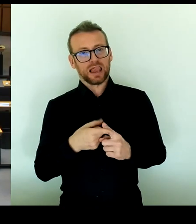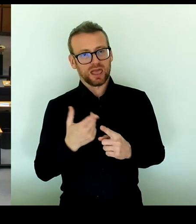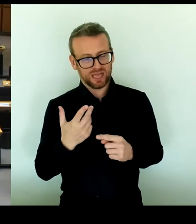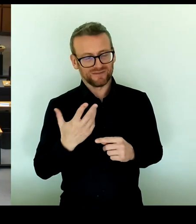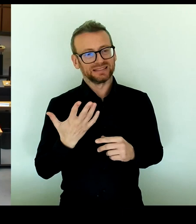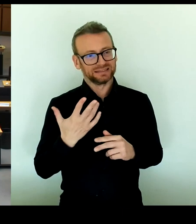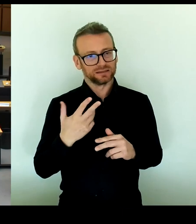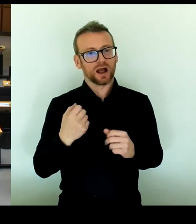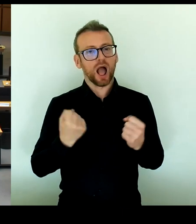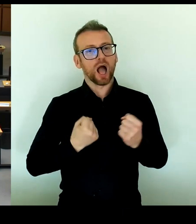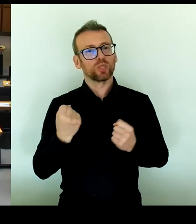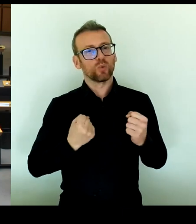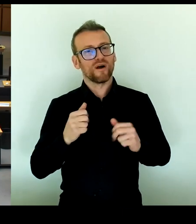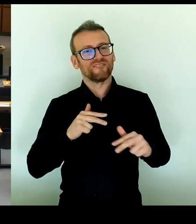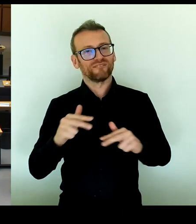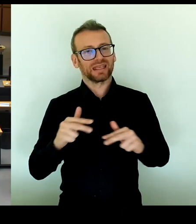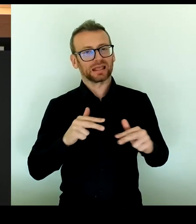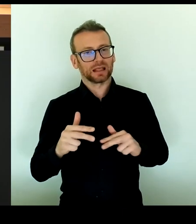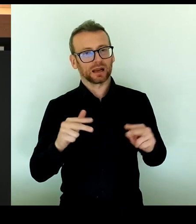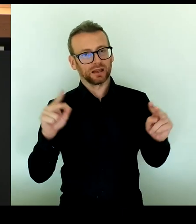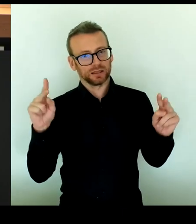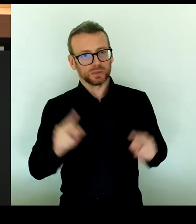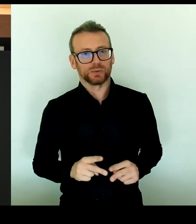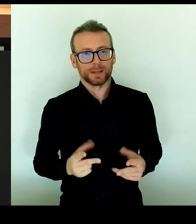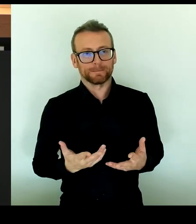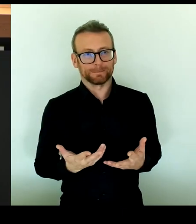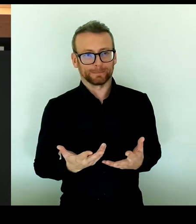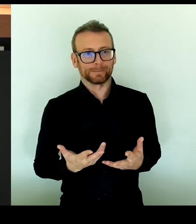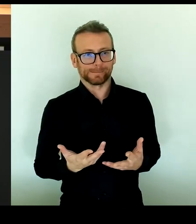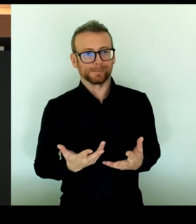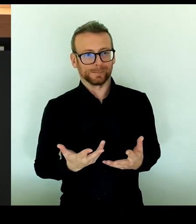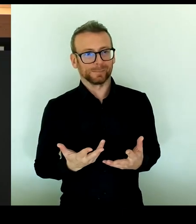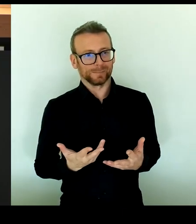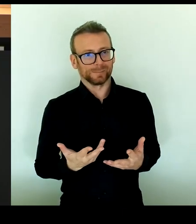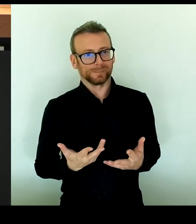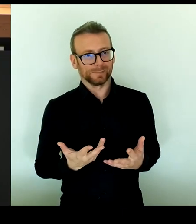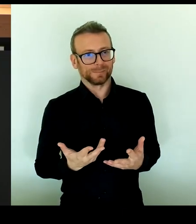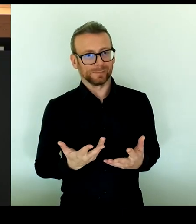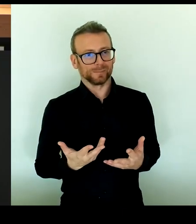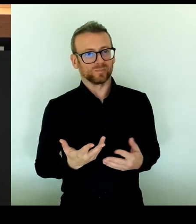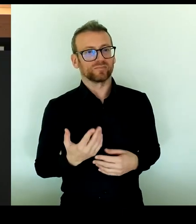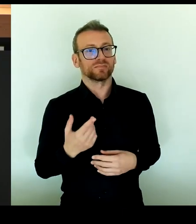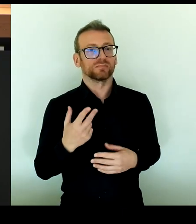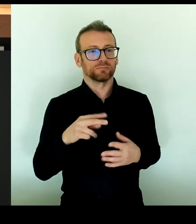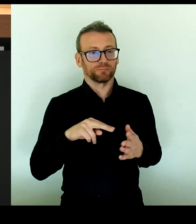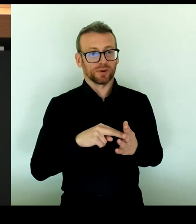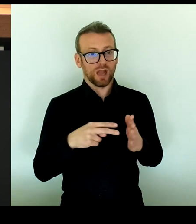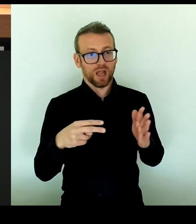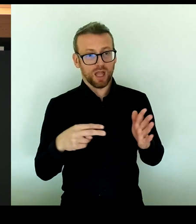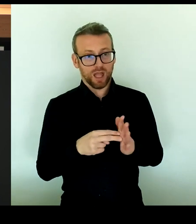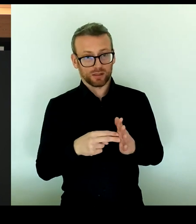vorhandenen oder noch irgendwann zu planenden S Bahn-Verlängerung oder Straßenbahn-Verlängerung